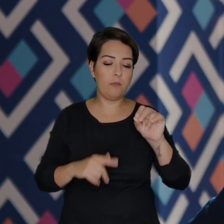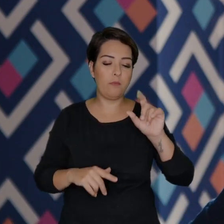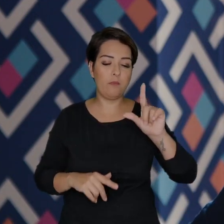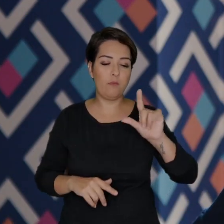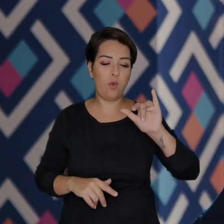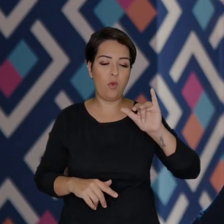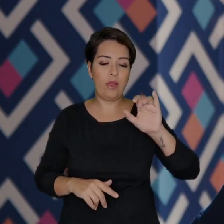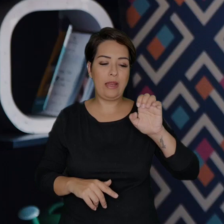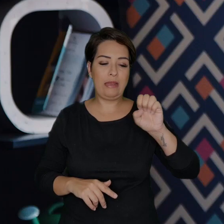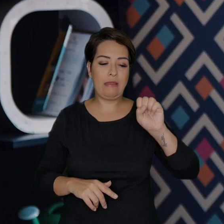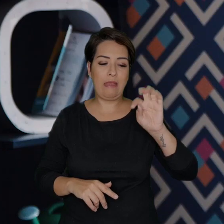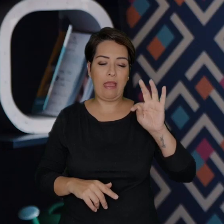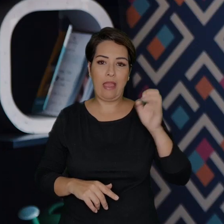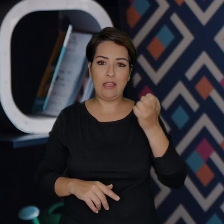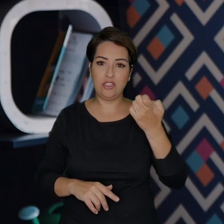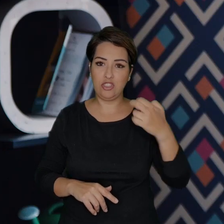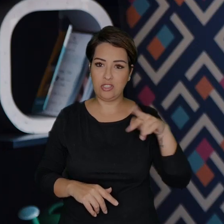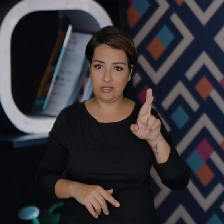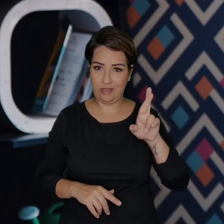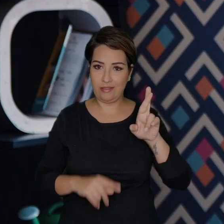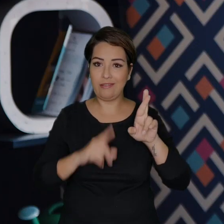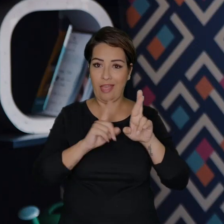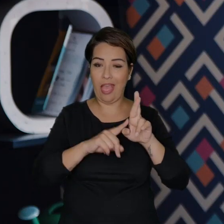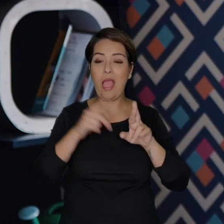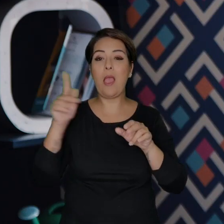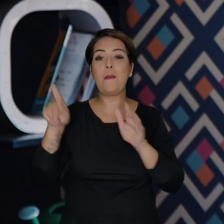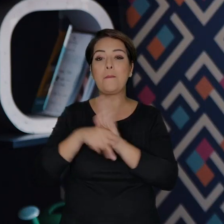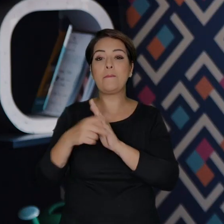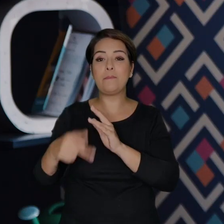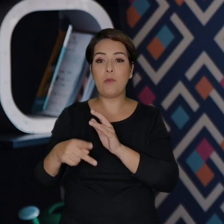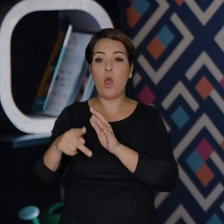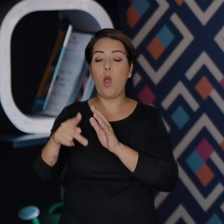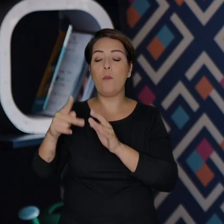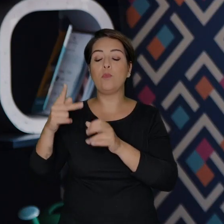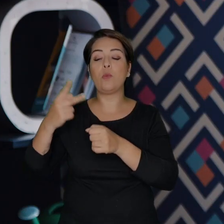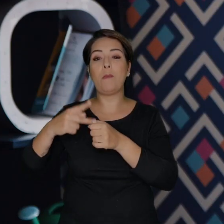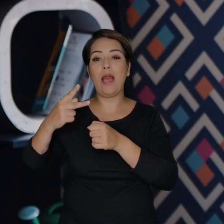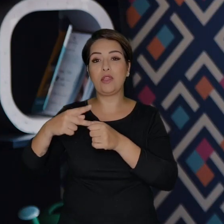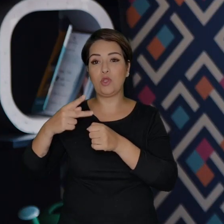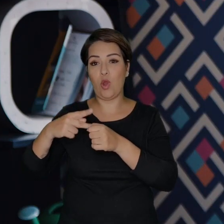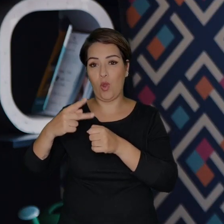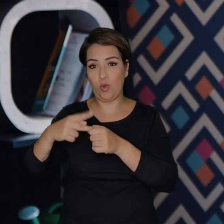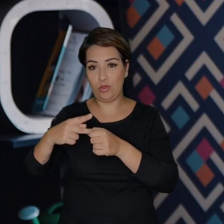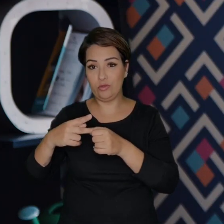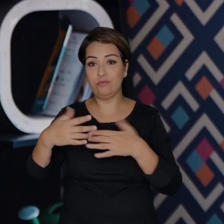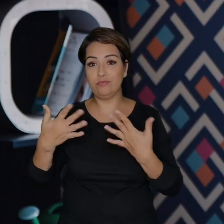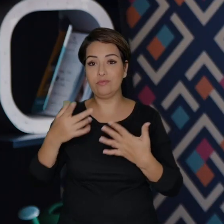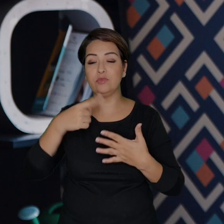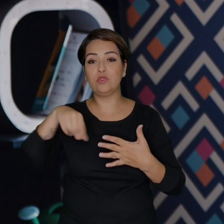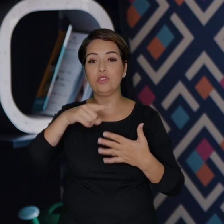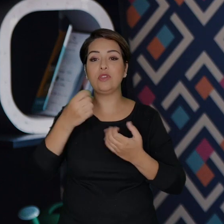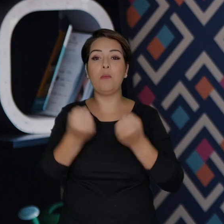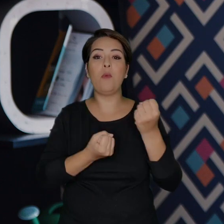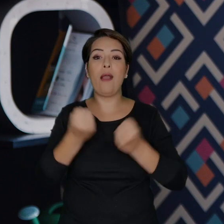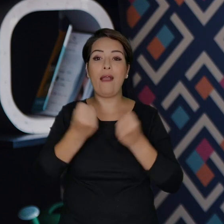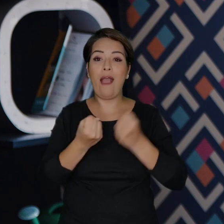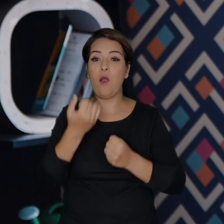Ou seja, assim como a gente está questionando cada vez mais a questão de carros elétricos,